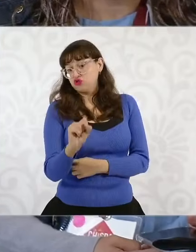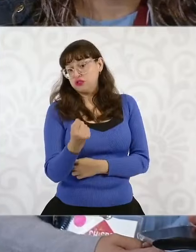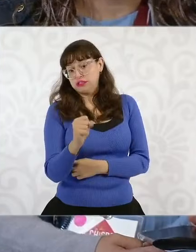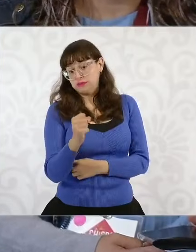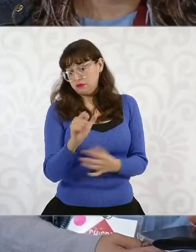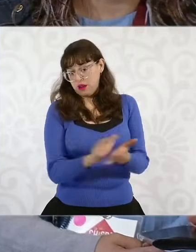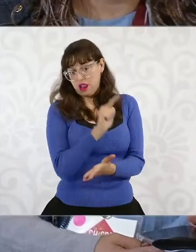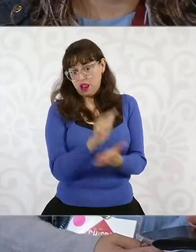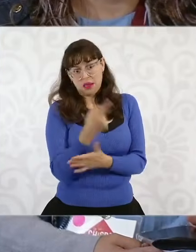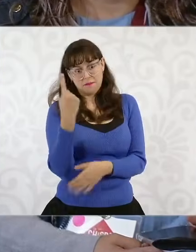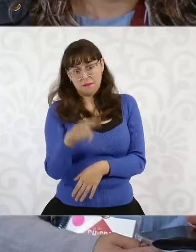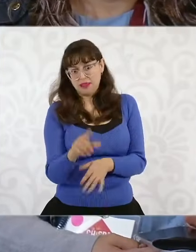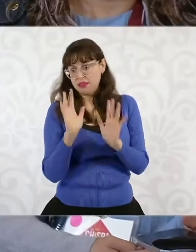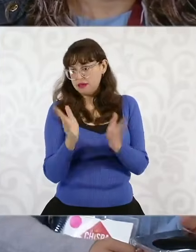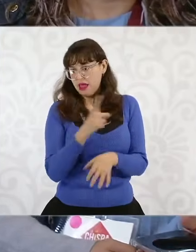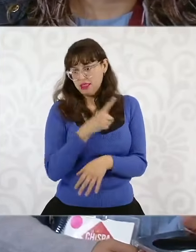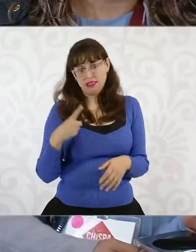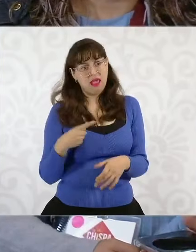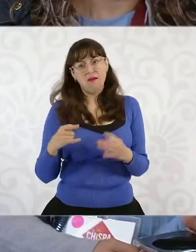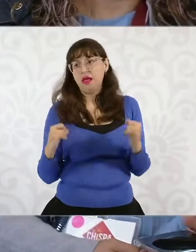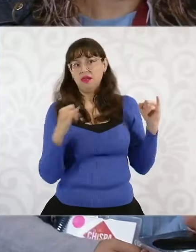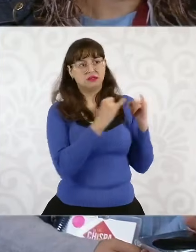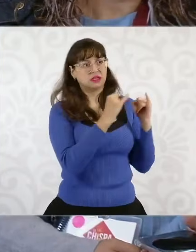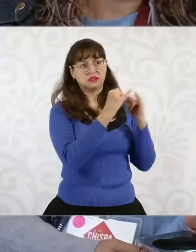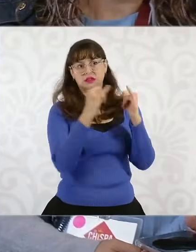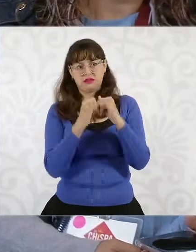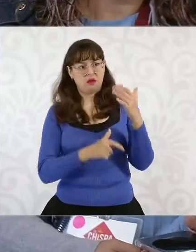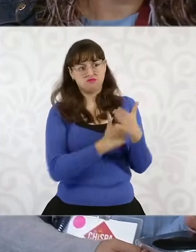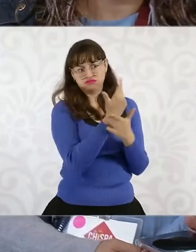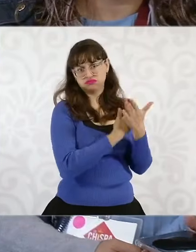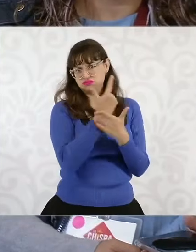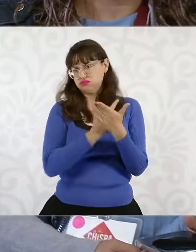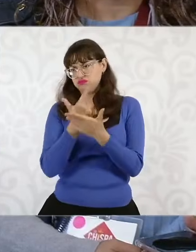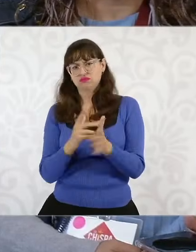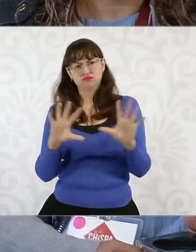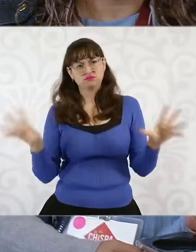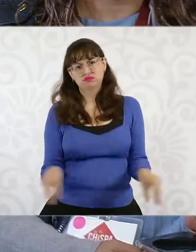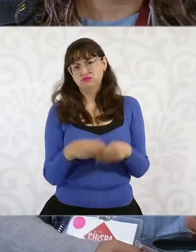por ley, se entrega el paquete económico a Cámara de Diputados. Hay dos casos que llaman muchísimo